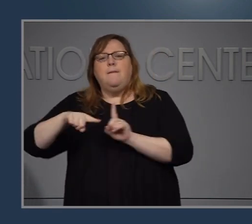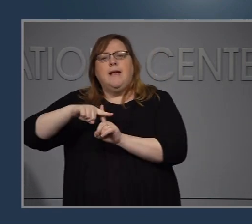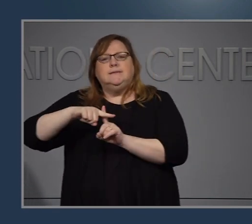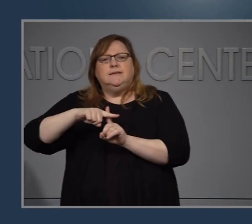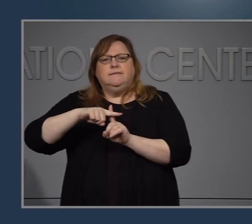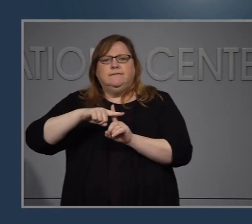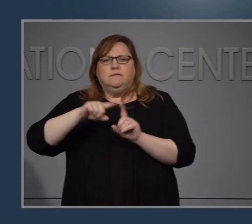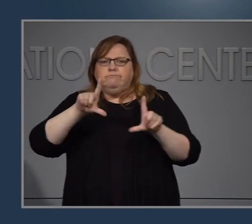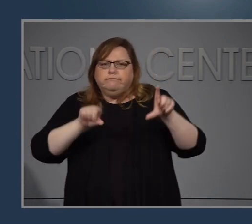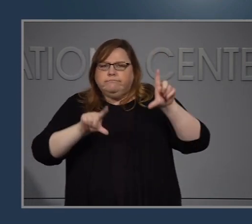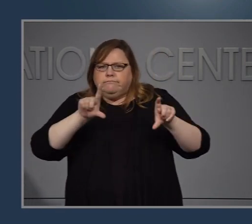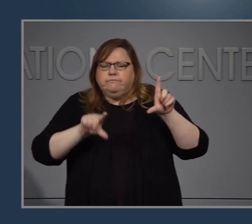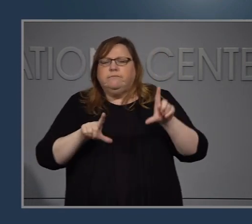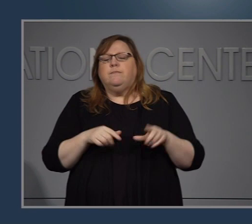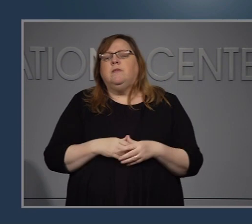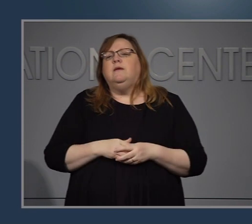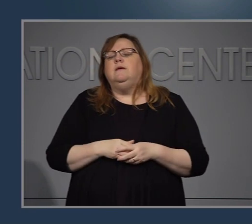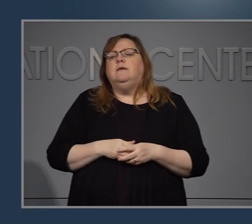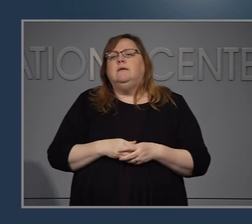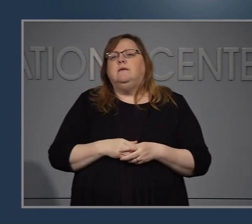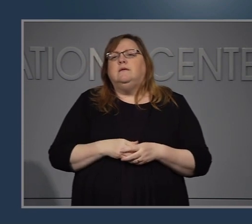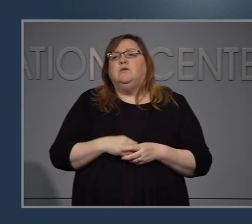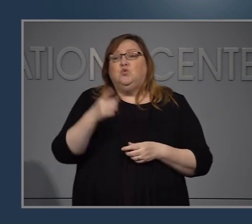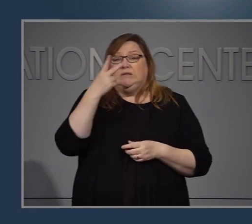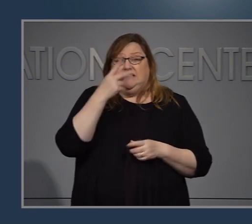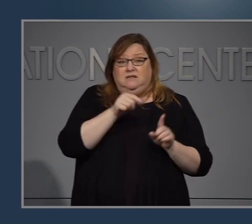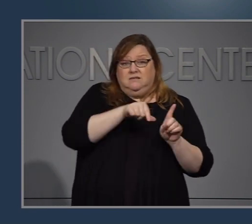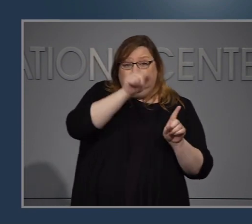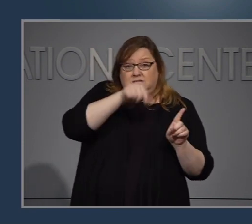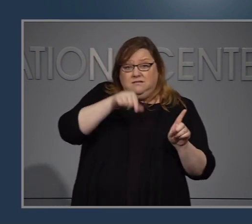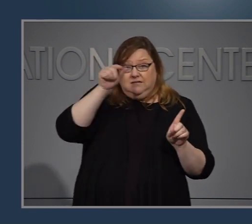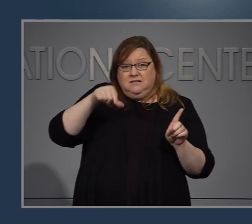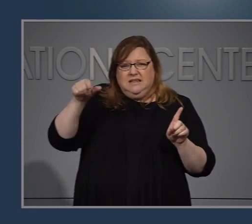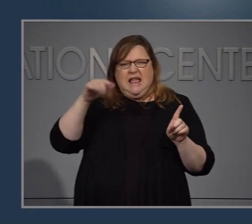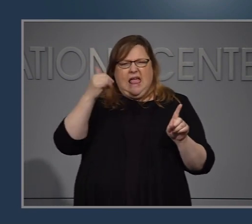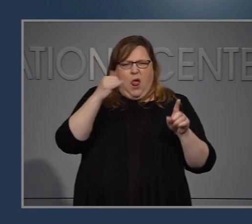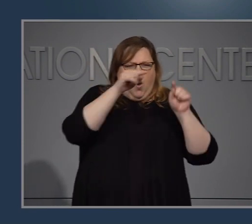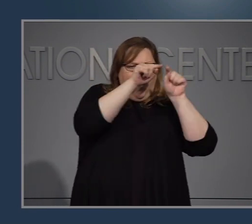la línea amarilla, además, que el porcentaje de pruebas positivas. En total están en un